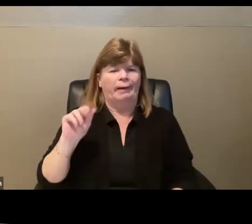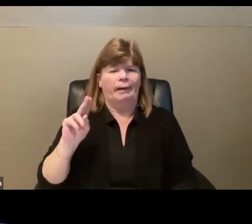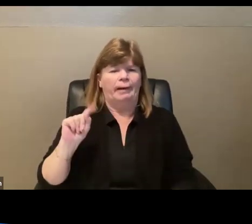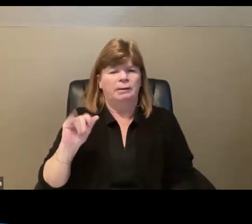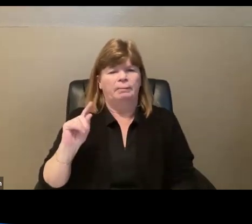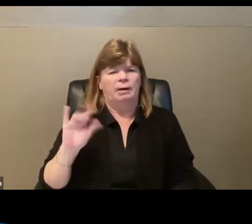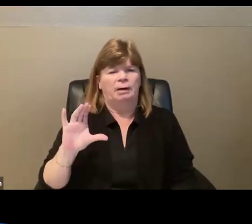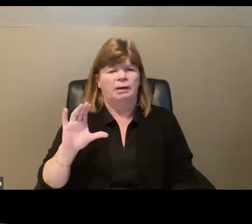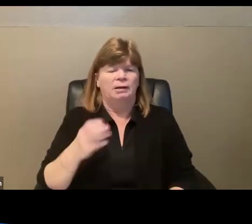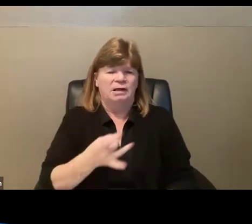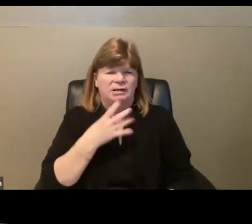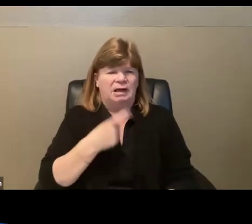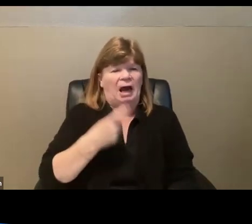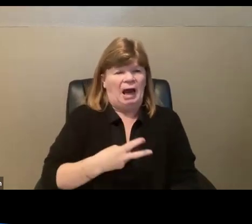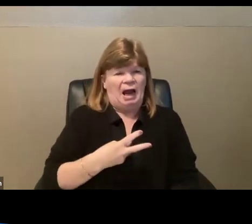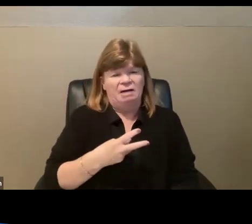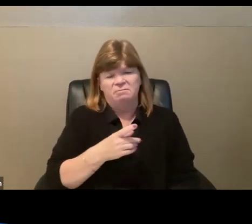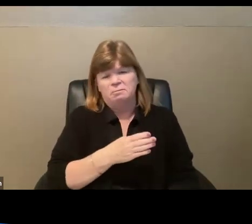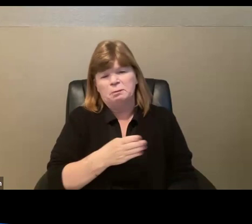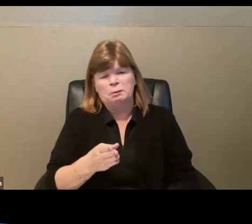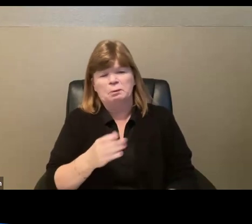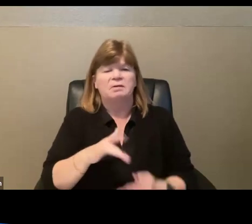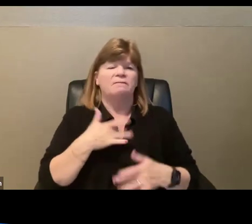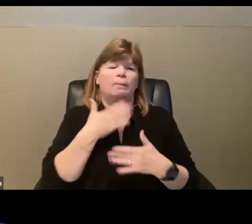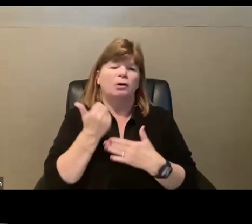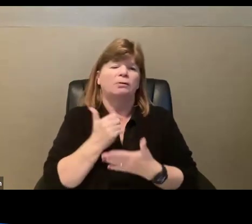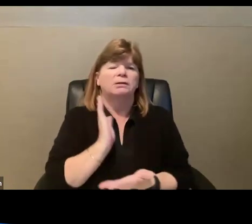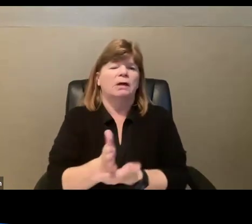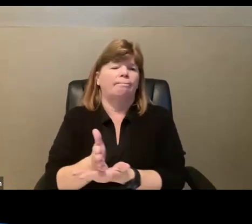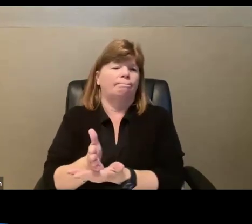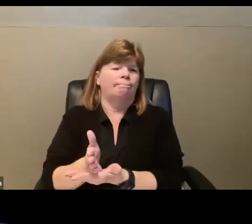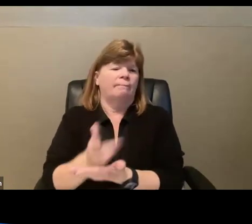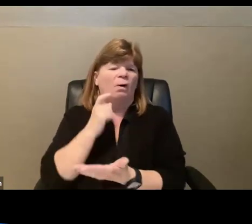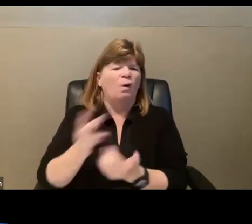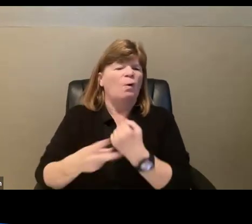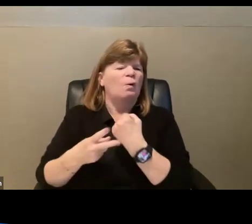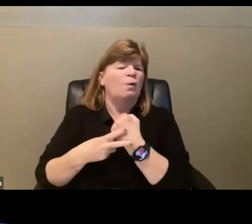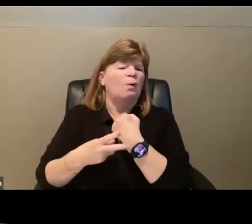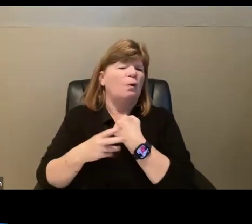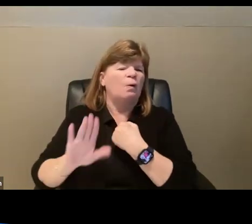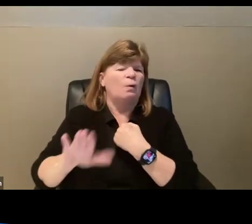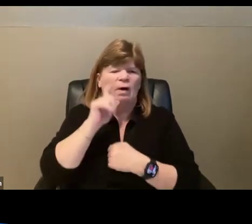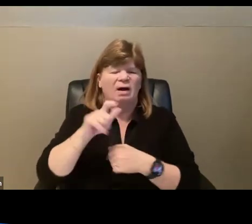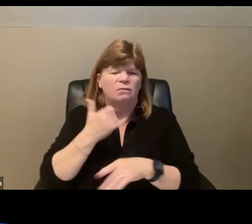media dosis, y se sienten mejor. Así que dejan de tomarlo porque guardaré el resto, y entonces no tendré que llamar al médico la próxima vez.